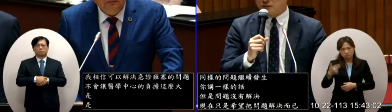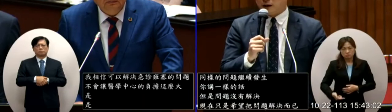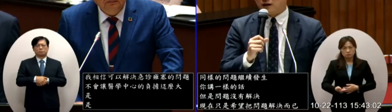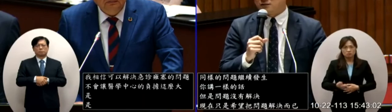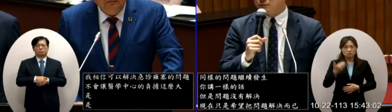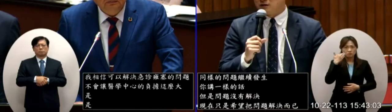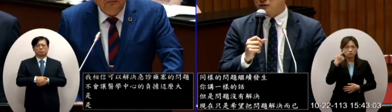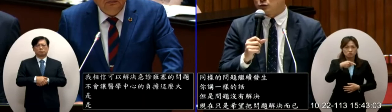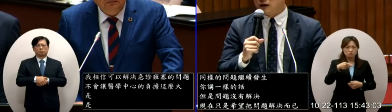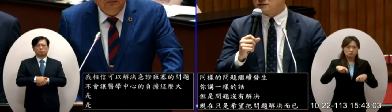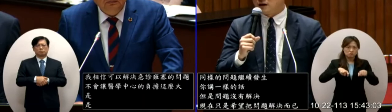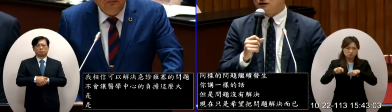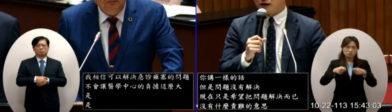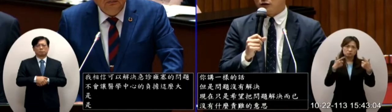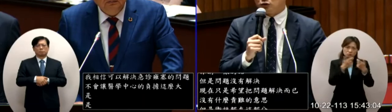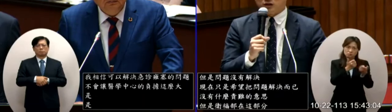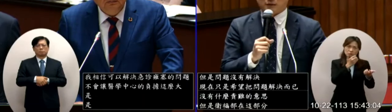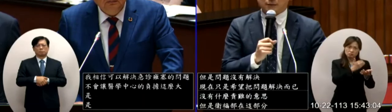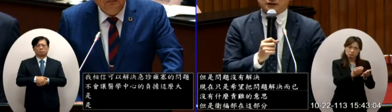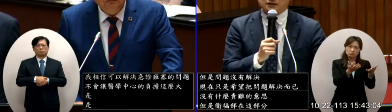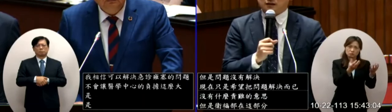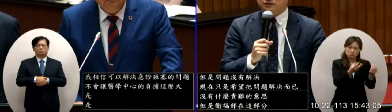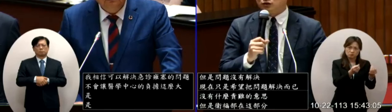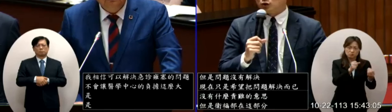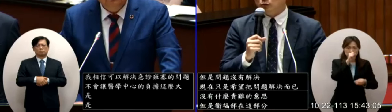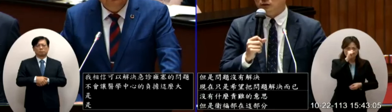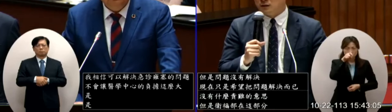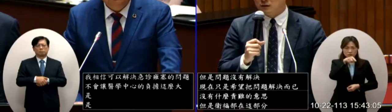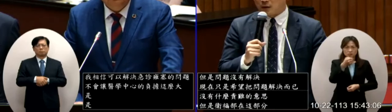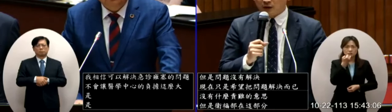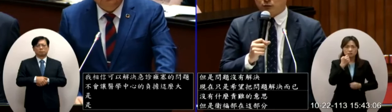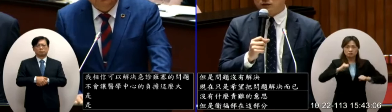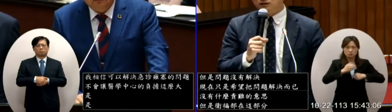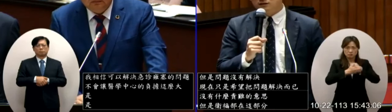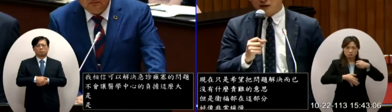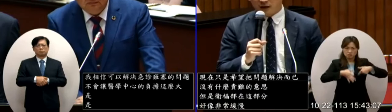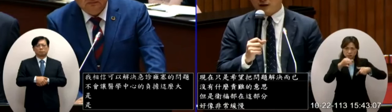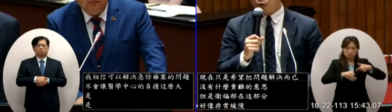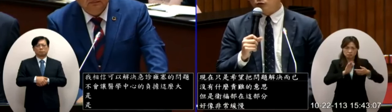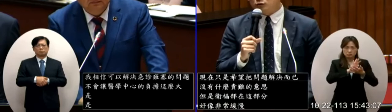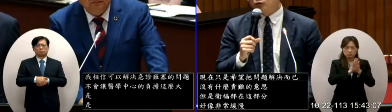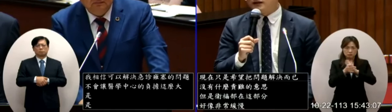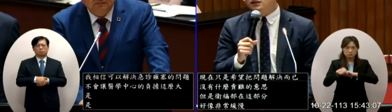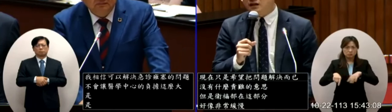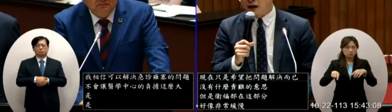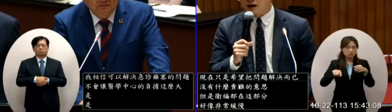那你把健保點數 按照立法院決議 把它變成一點0.95 搞不好這問題 也可以舒緩一些嘛